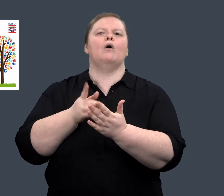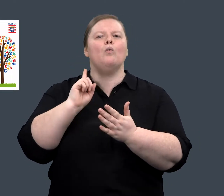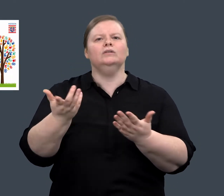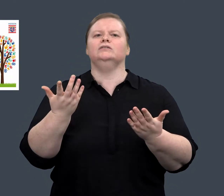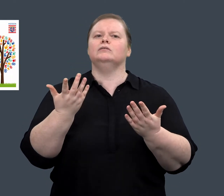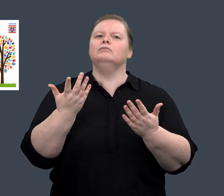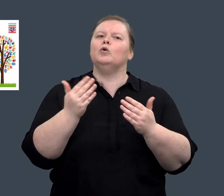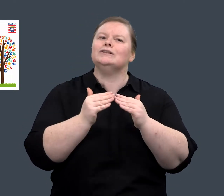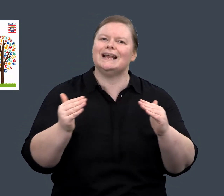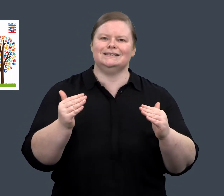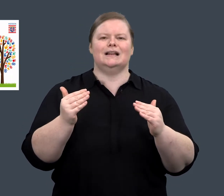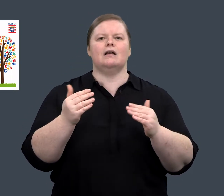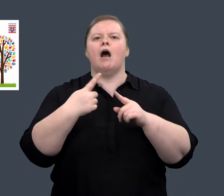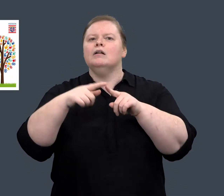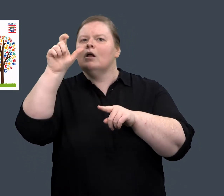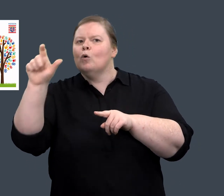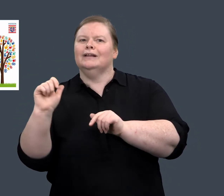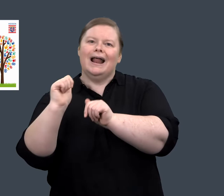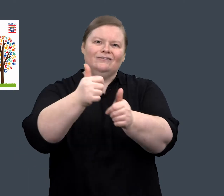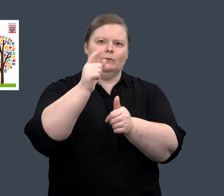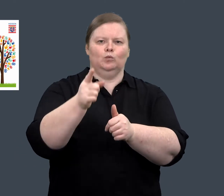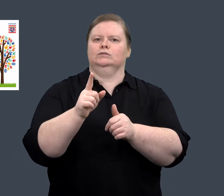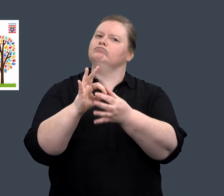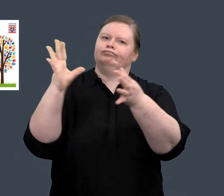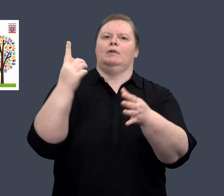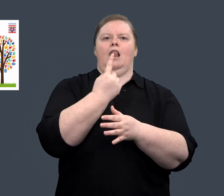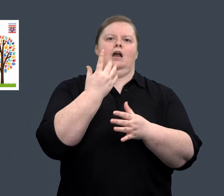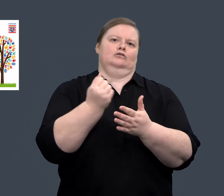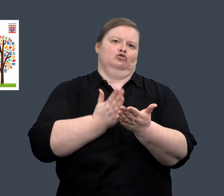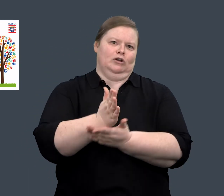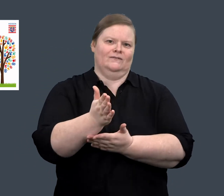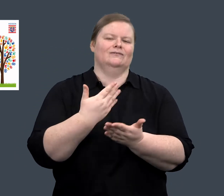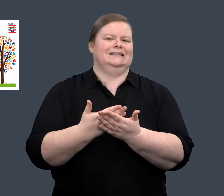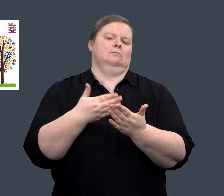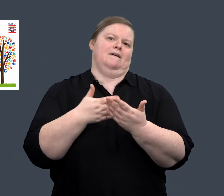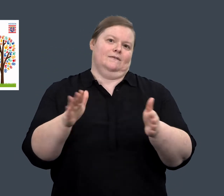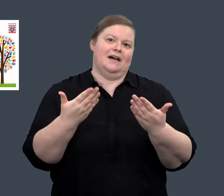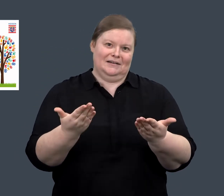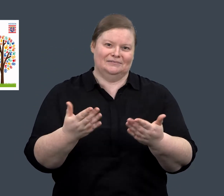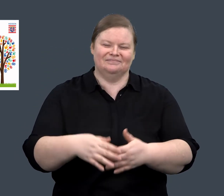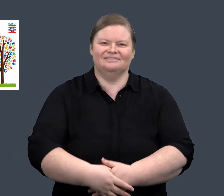und grundsätzlich ohne fremde Hilfe möglich sein.